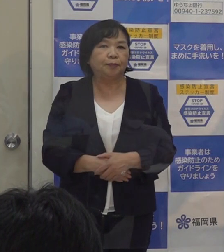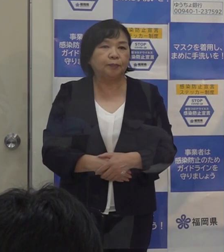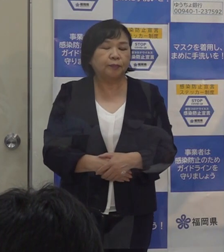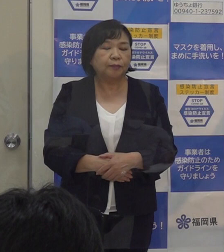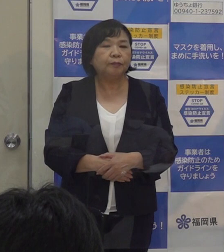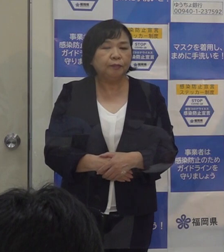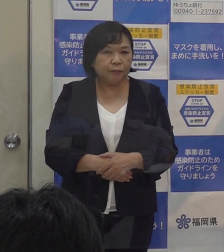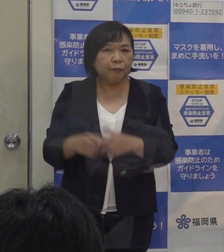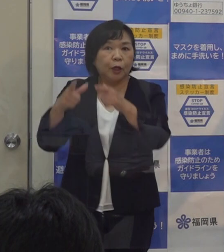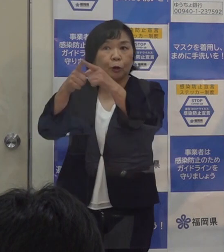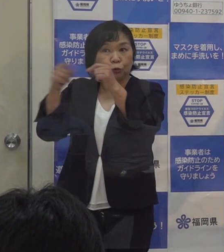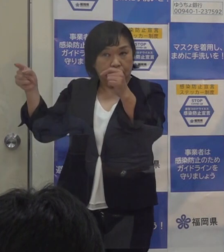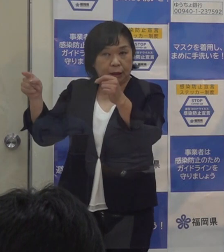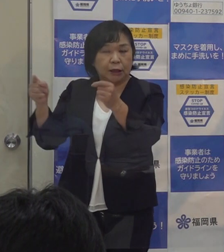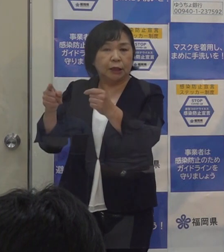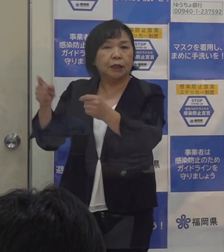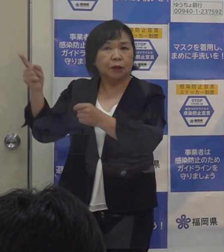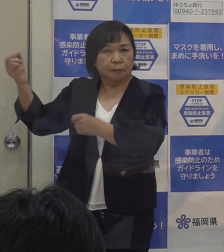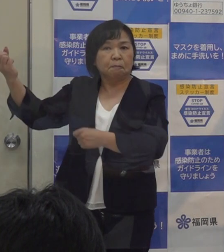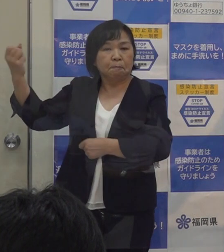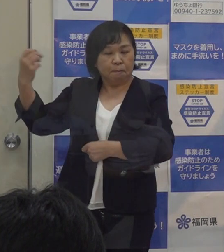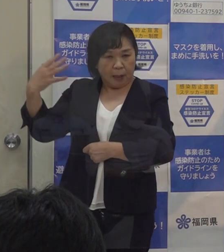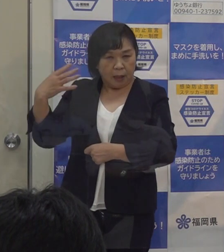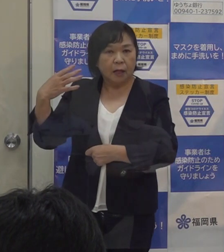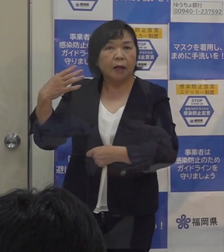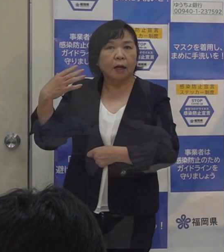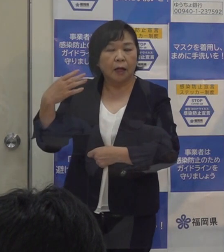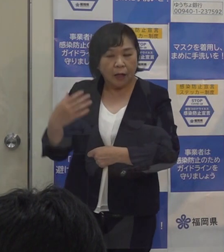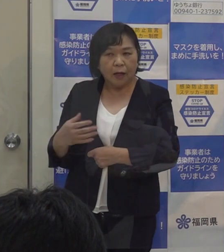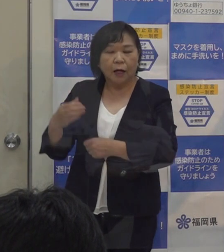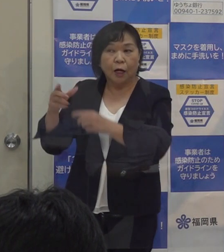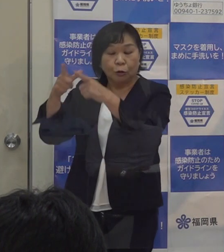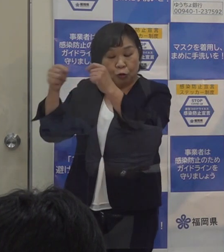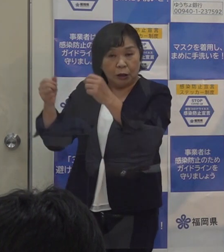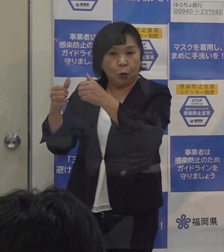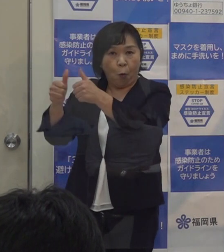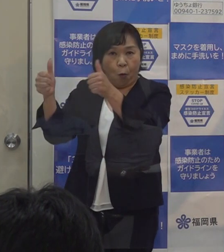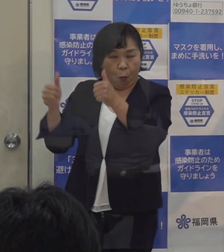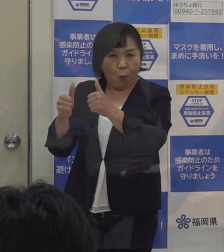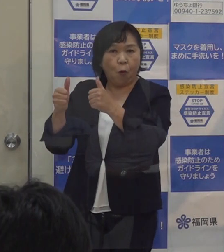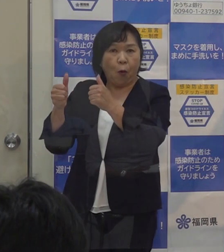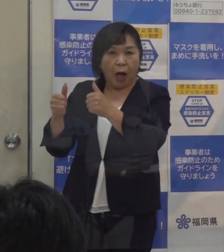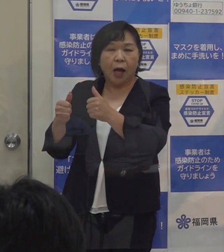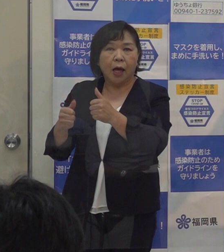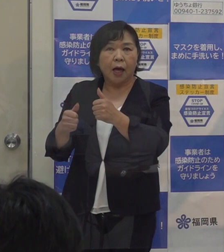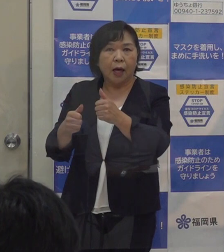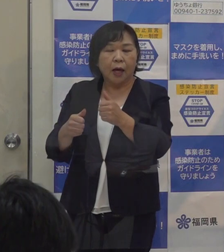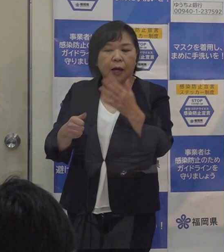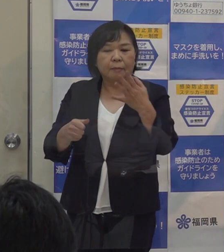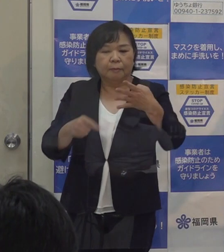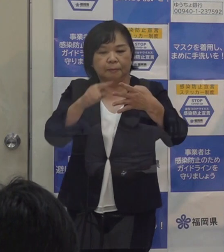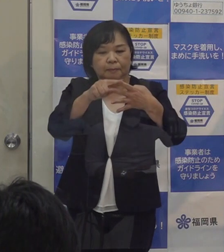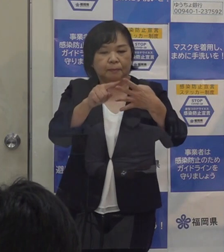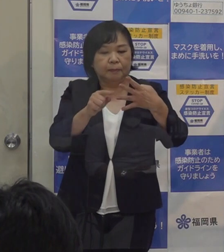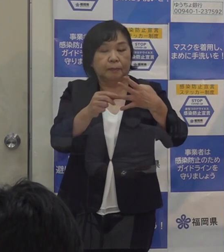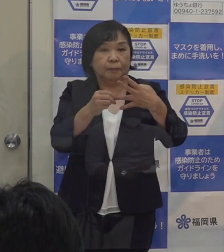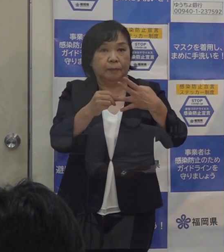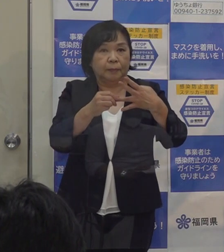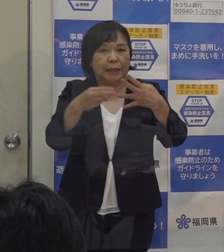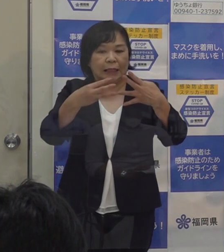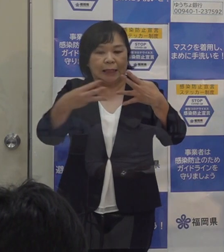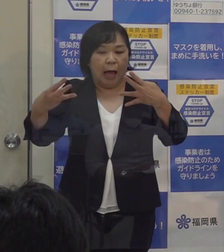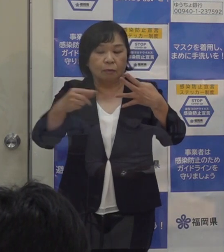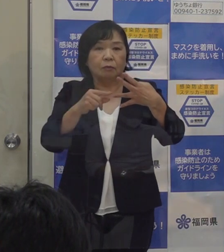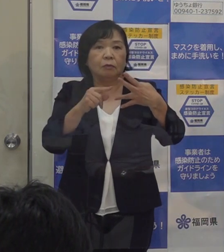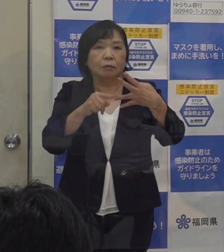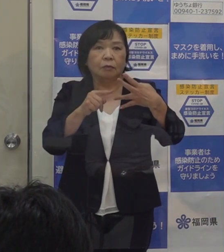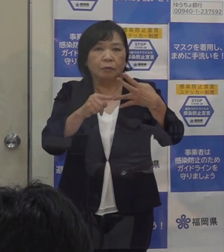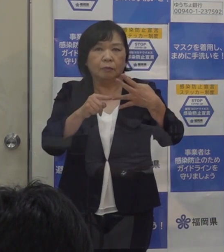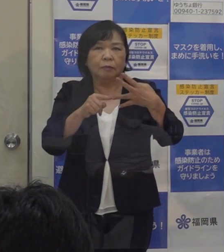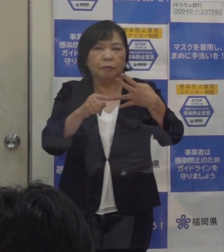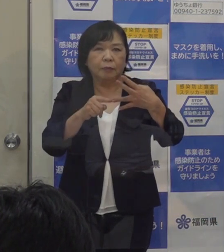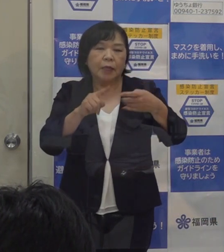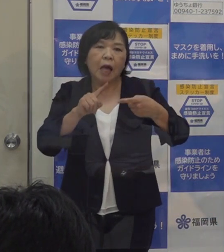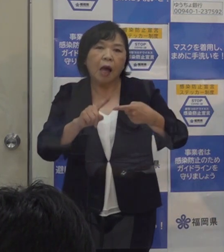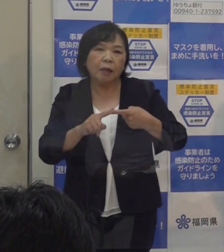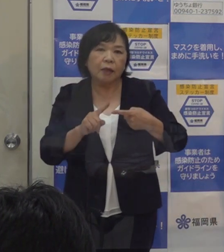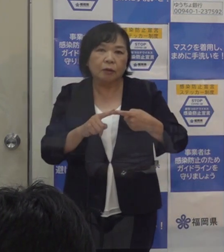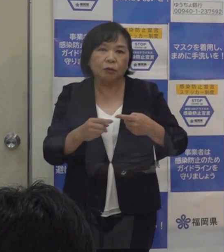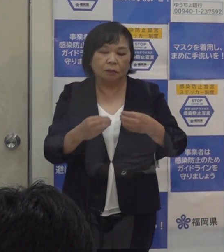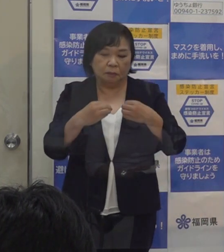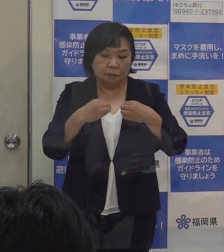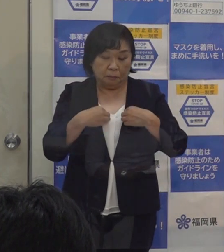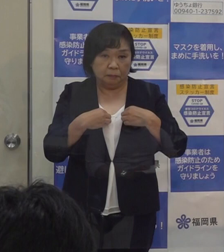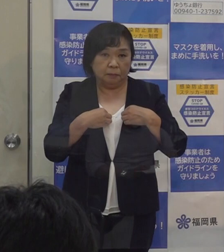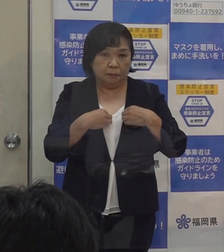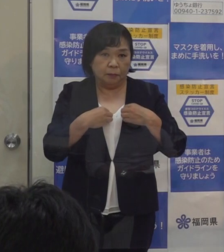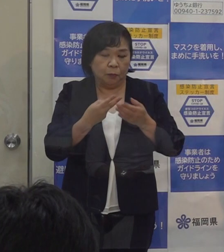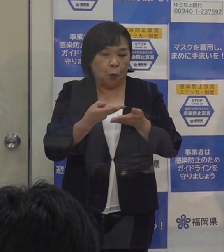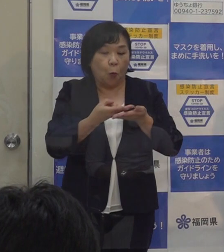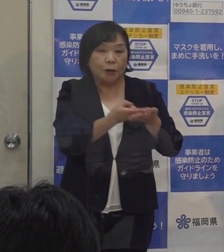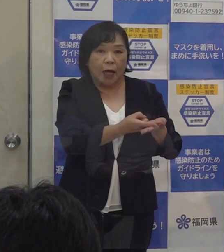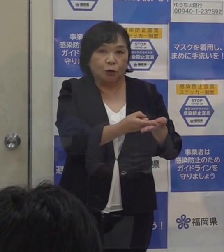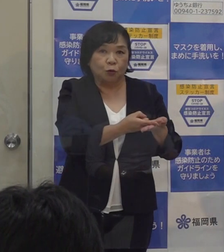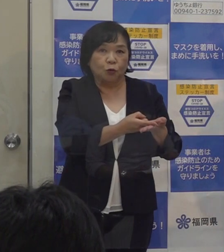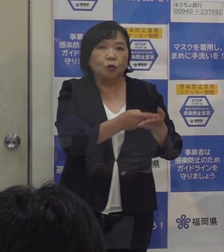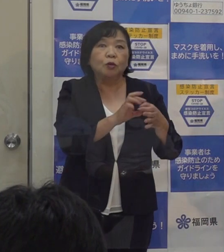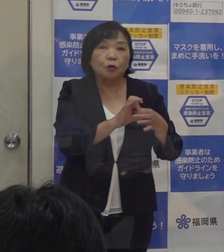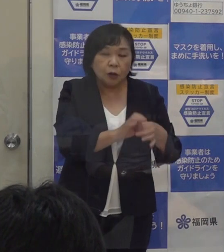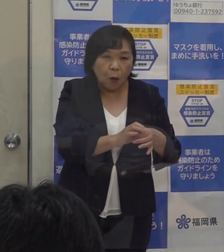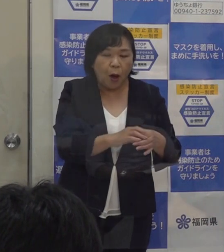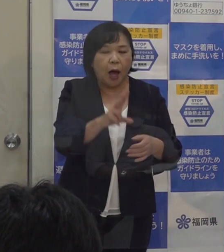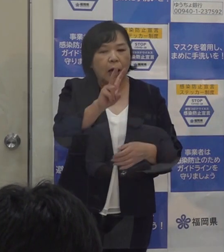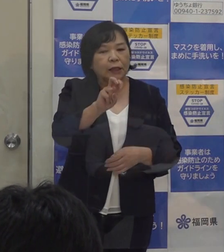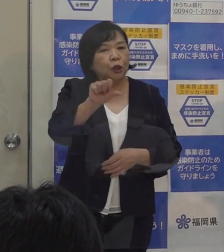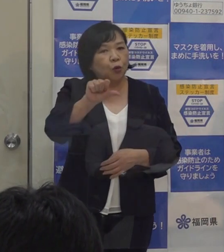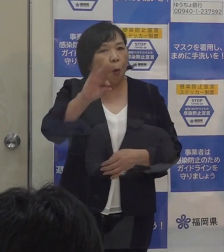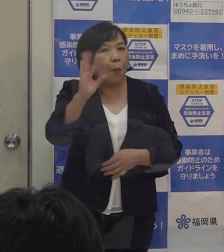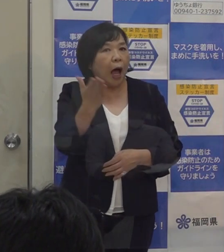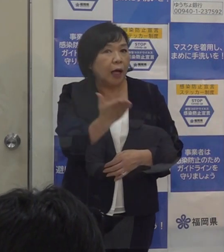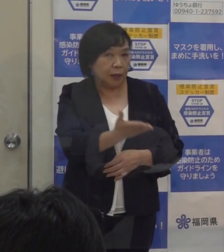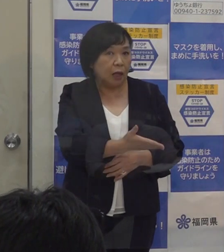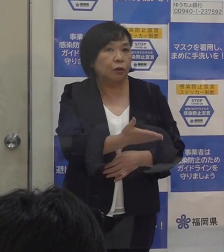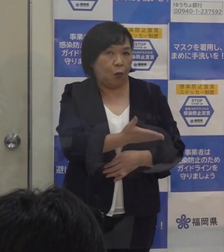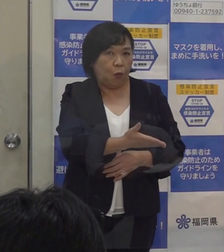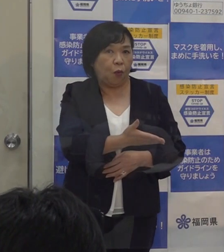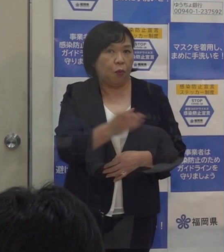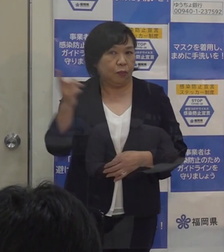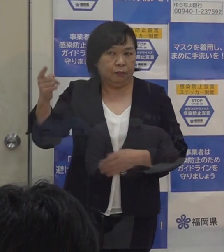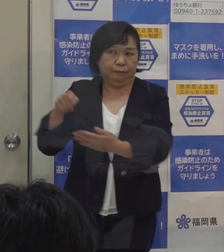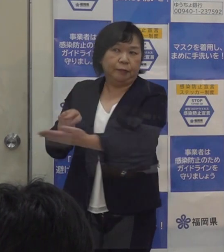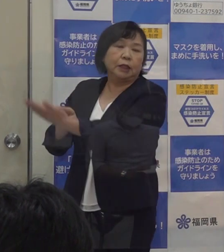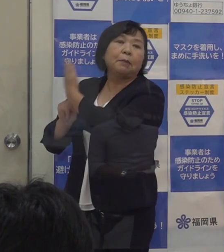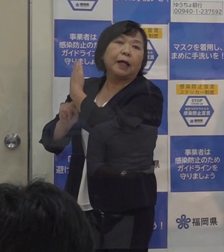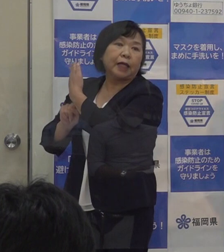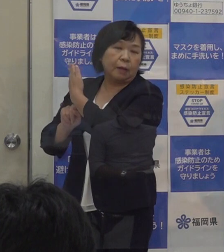国の専門家委員会では ステージⅢに該当する指標については ２５％とお示しになっていますので